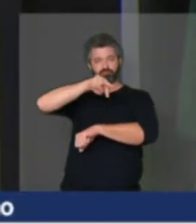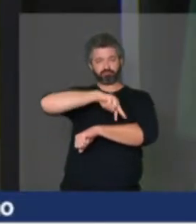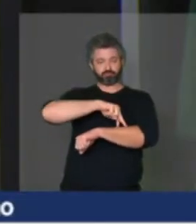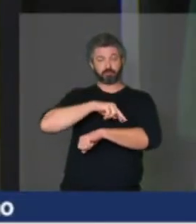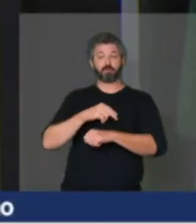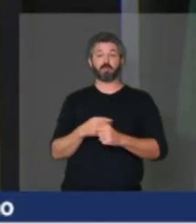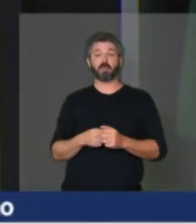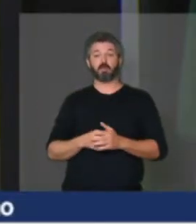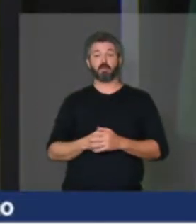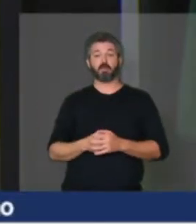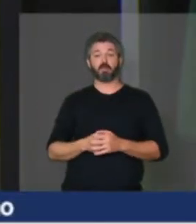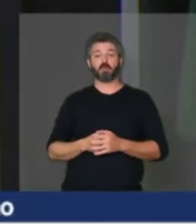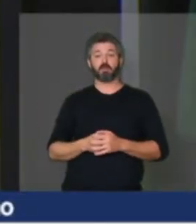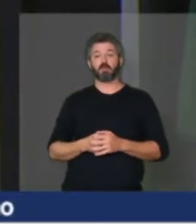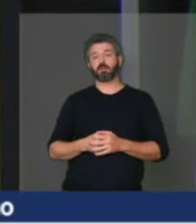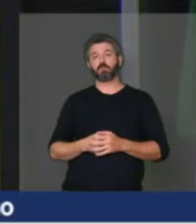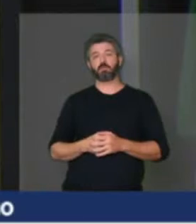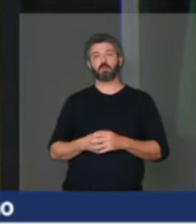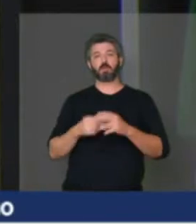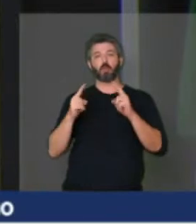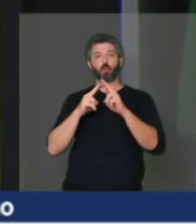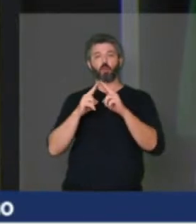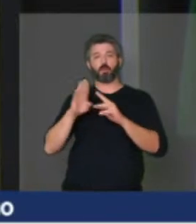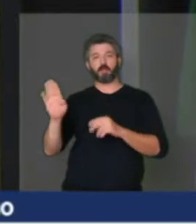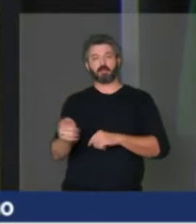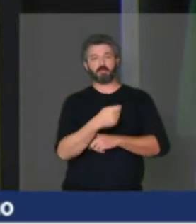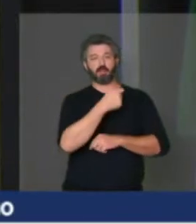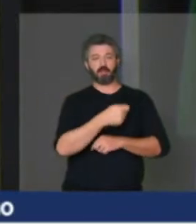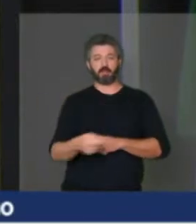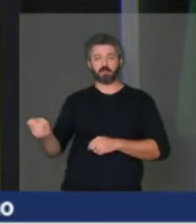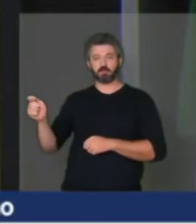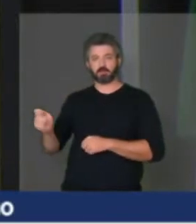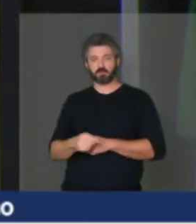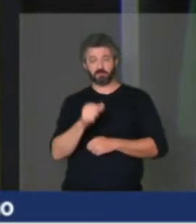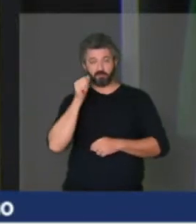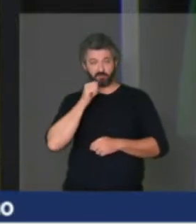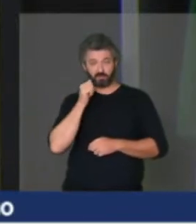DUPLA DE TÊNIS FEMININO LAURA PIGOSSI E LUIZA STEPHANNI QUE GANHARAM MEDALHA DE BRONZE, LUIZA STEPHANNI RECEBE O